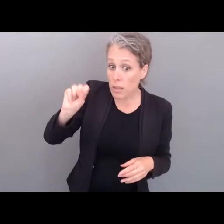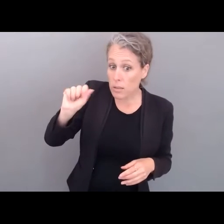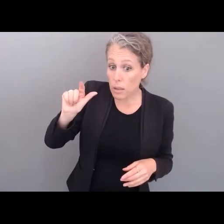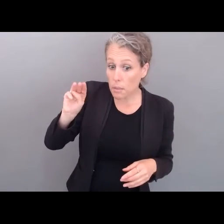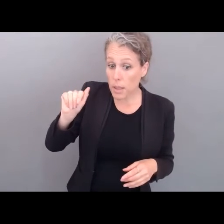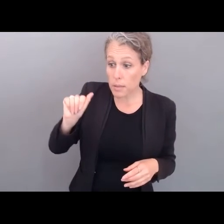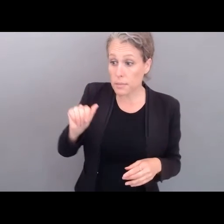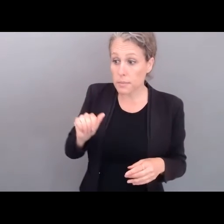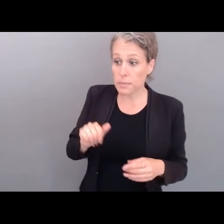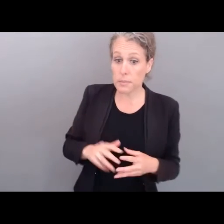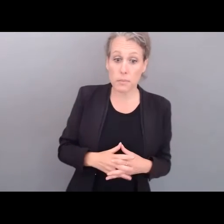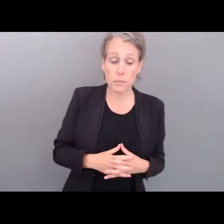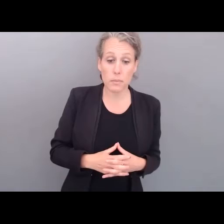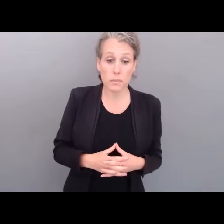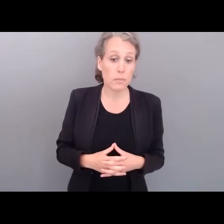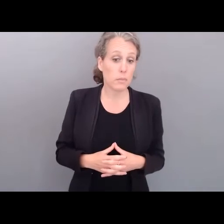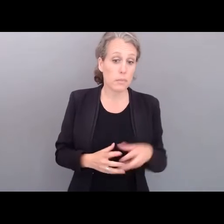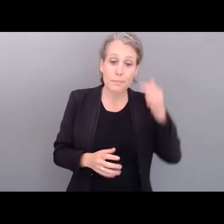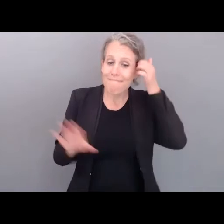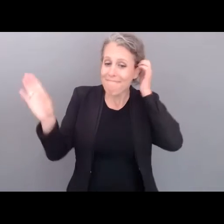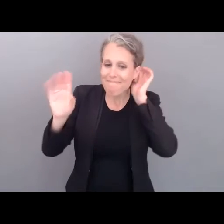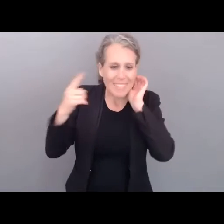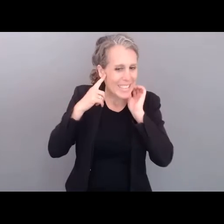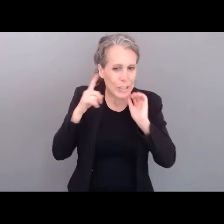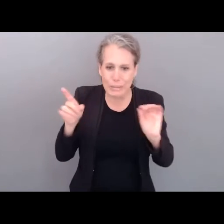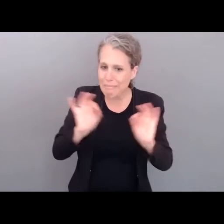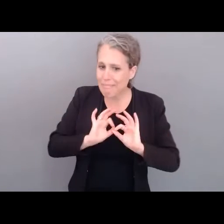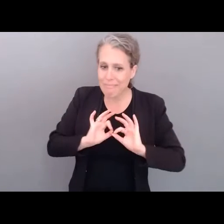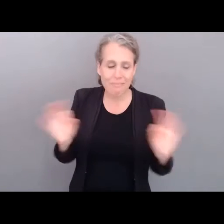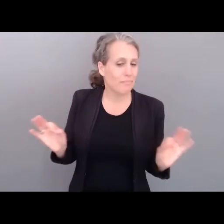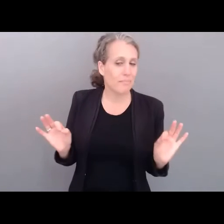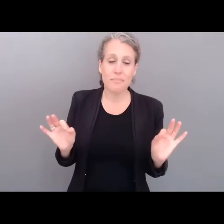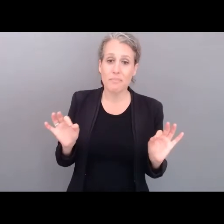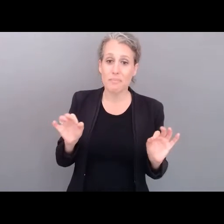¿Salma?